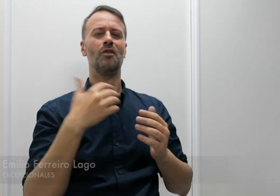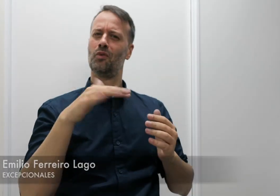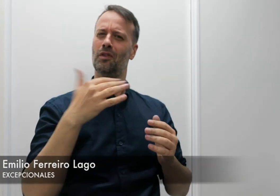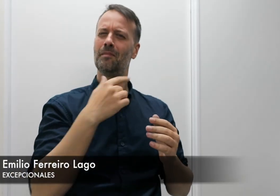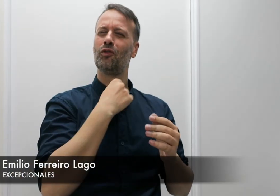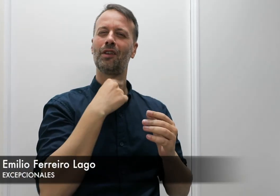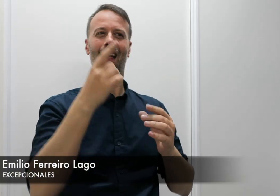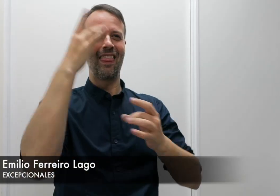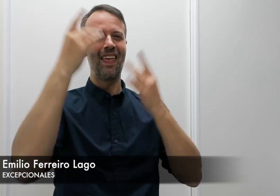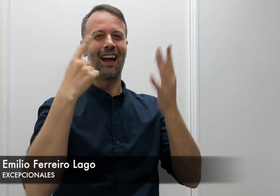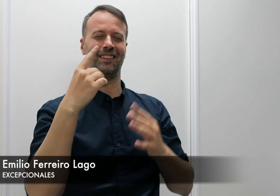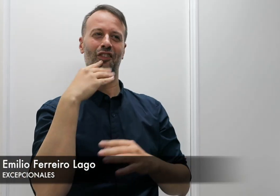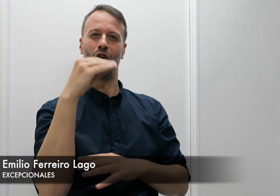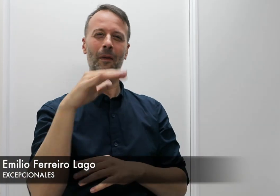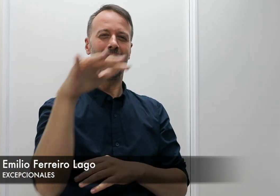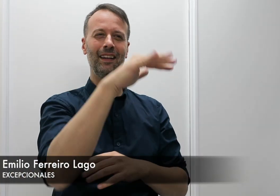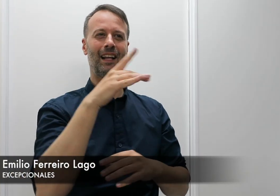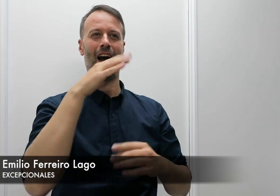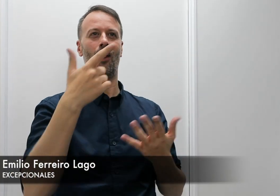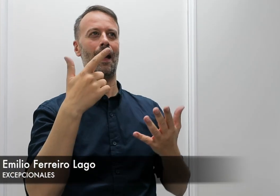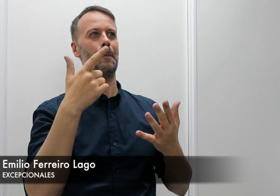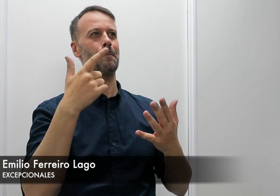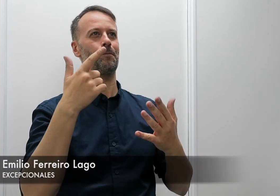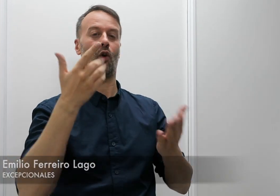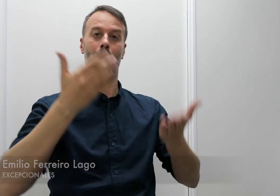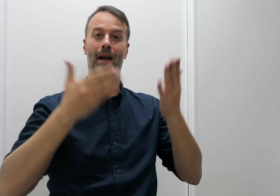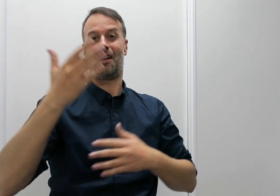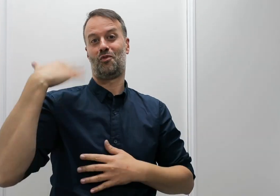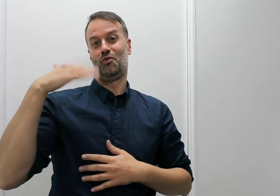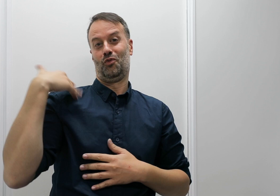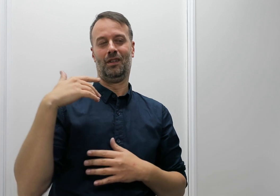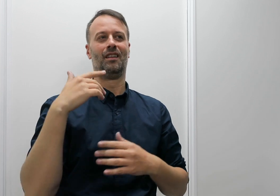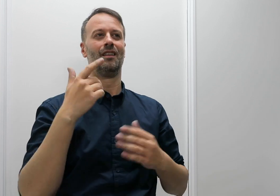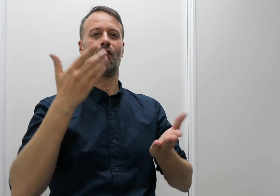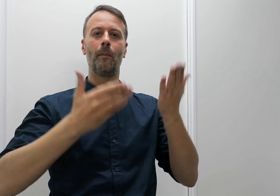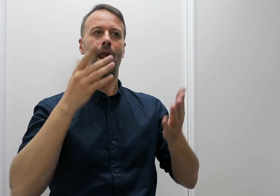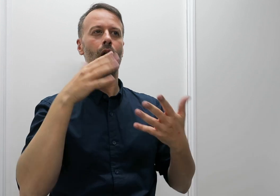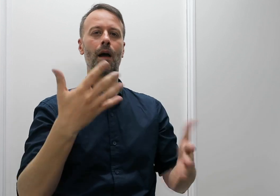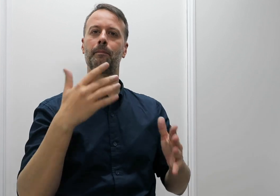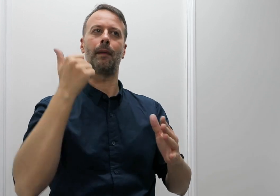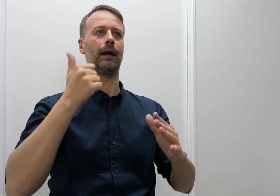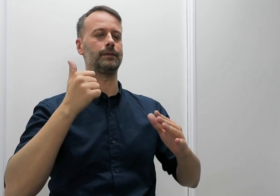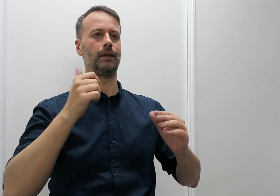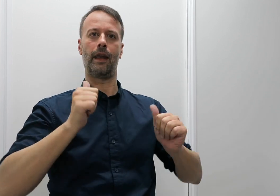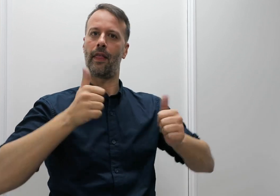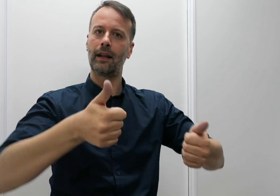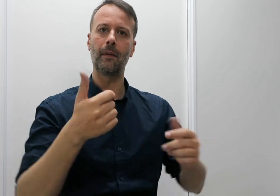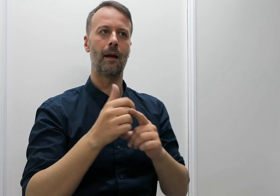Me gusta la idea de que la juventud de ahora, comparando con la de antaño, tiene más iniciativa,